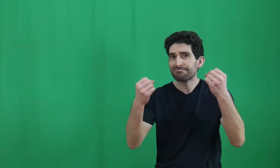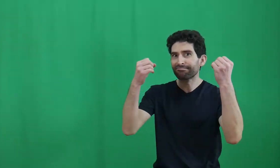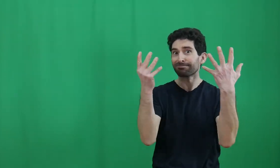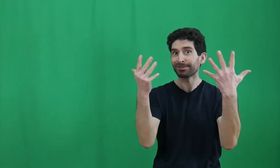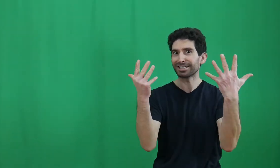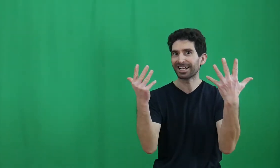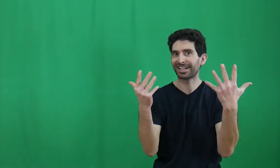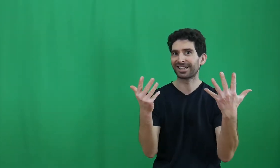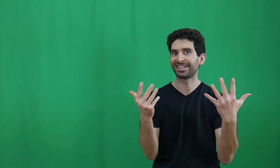Magique !